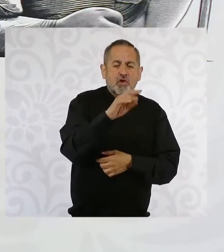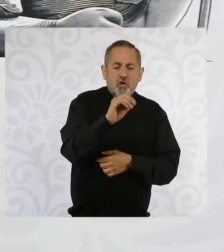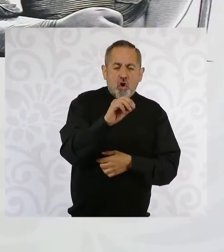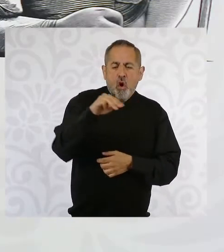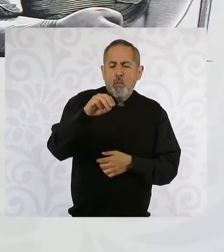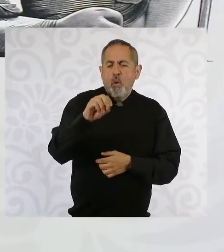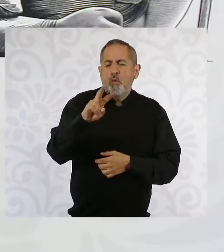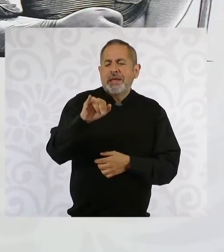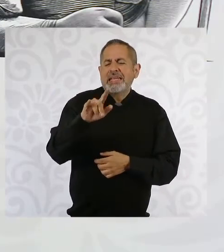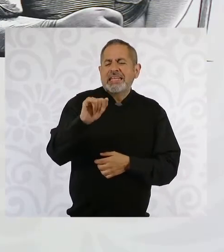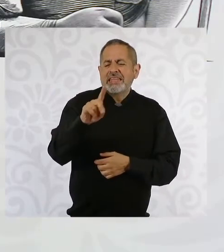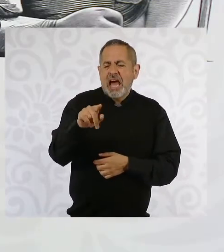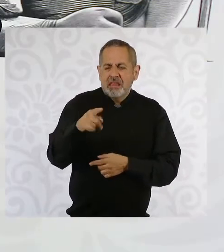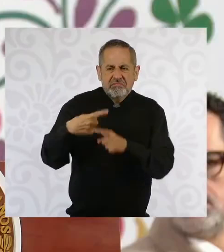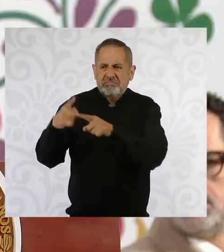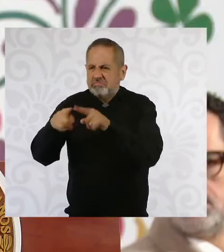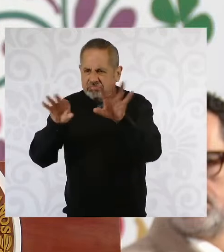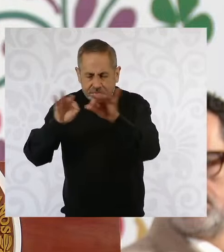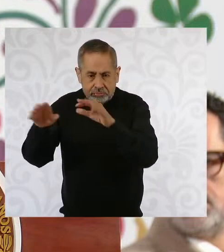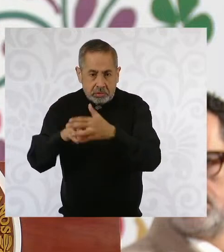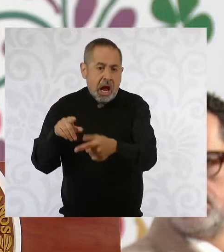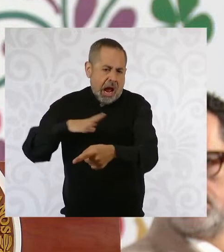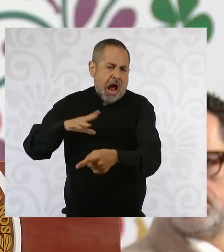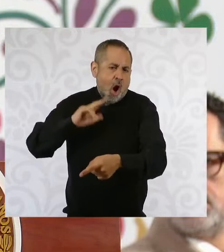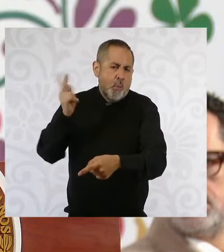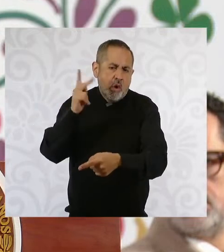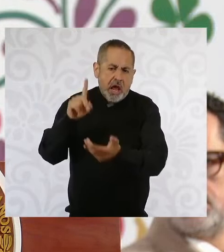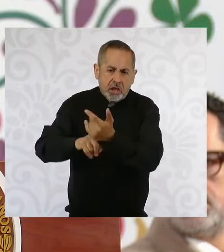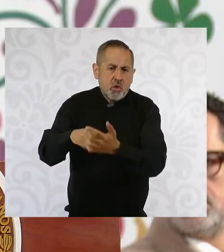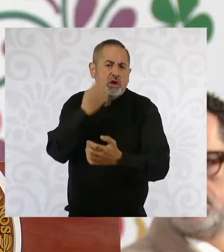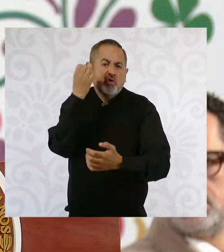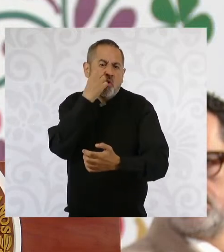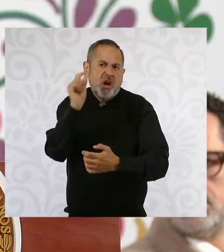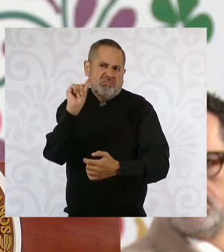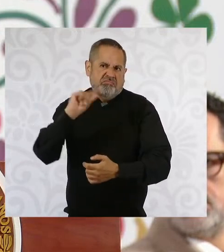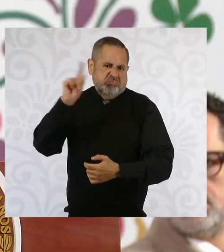ya que tenemos varias escuelas superiores que se dedican a esta área que tienen carreras